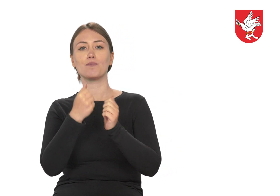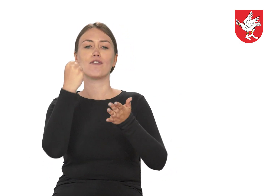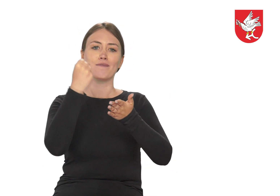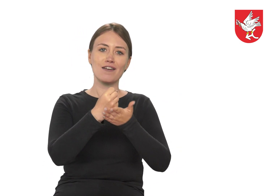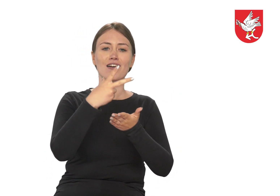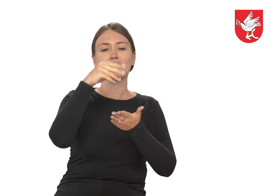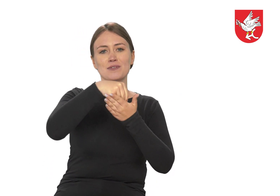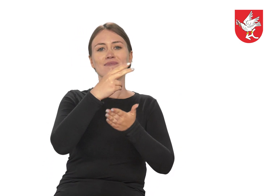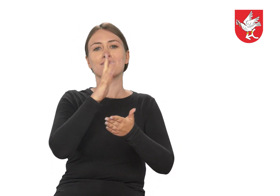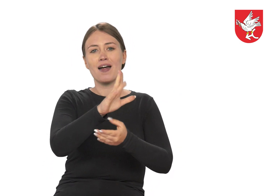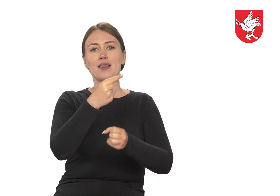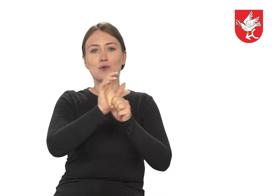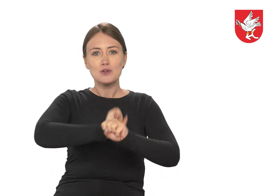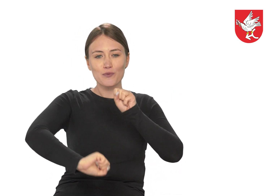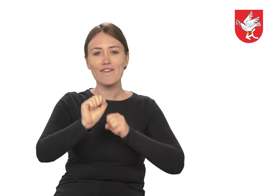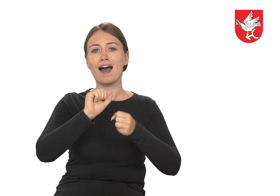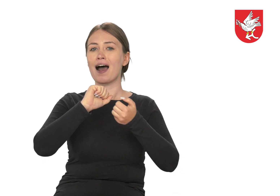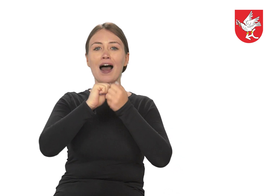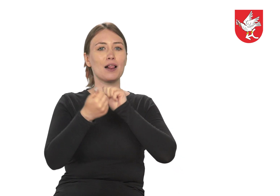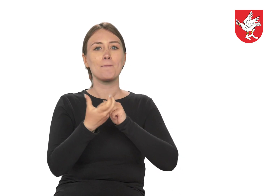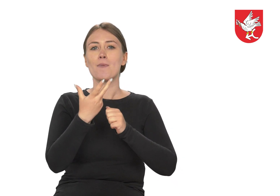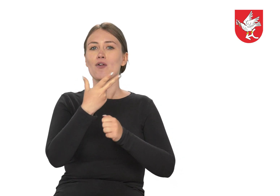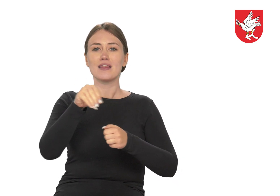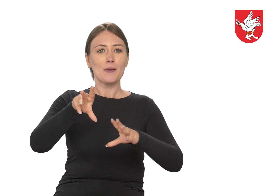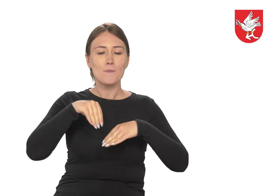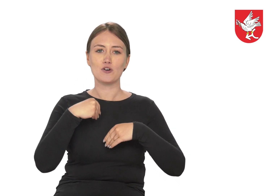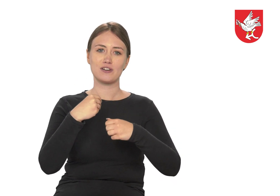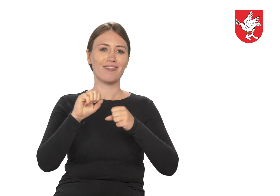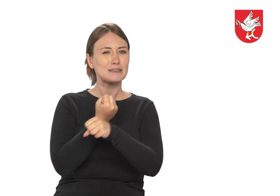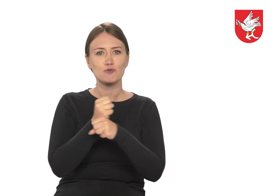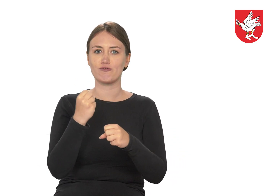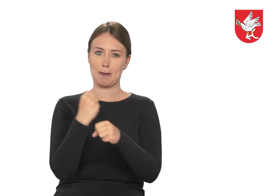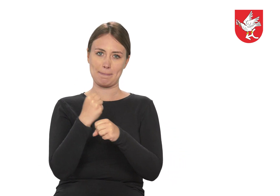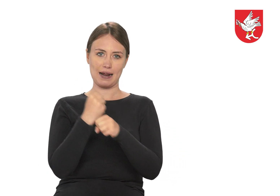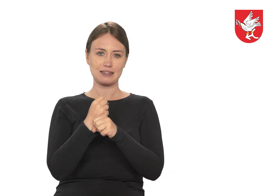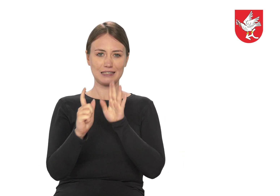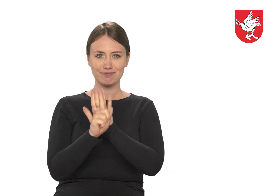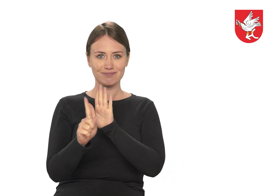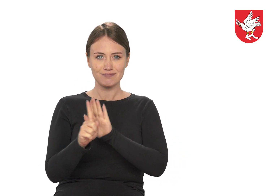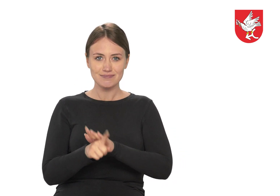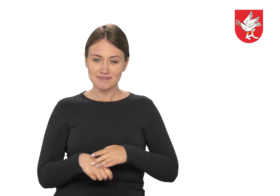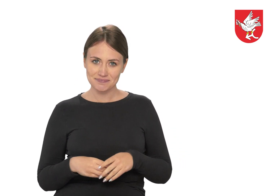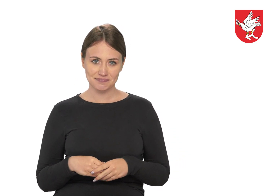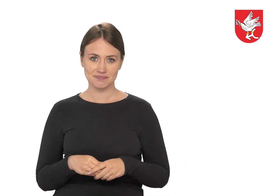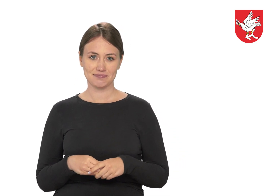i uprawnień osób posiadających orzeczenia o inwalidztwie lub niezdolności do pracy